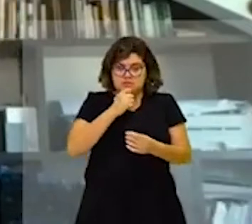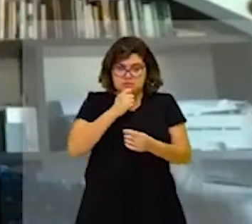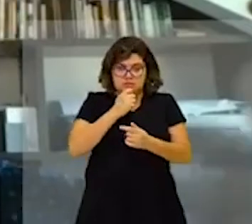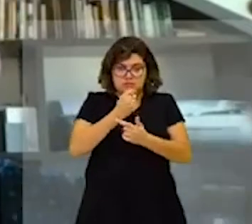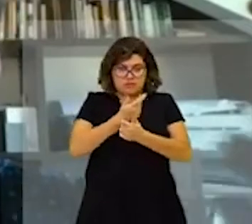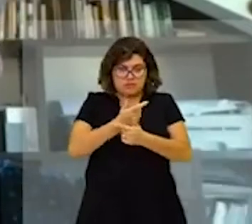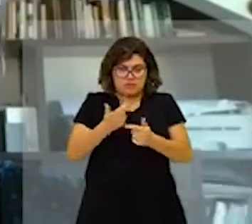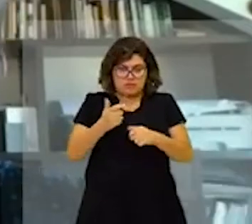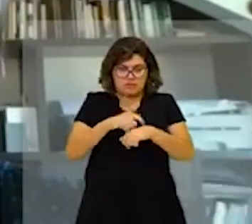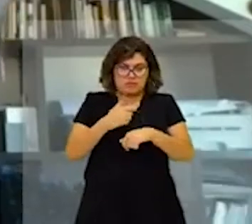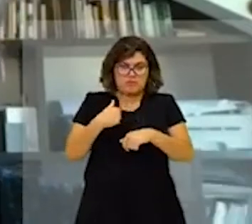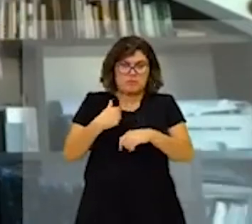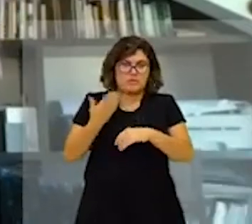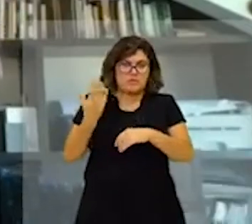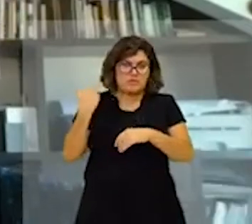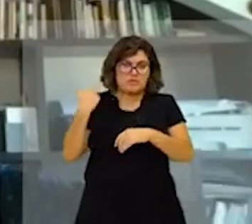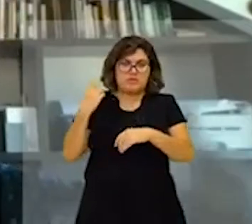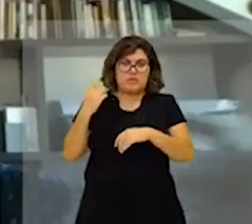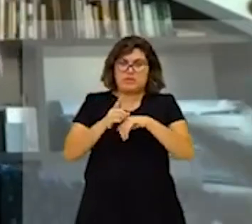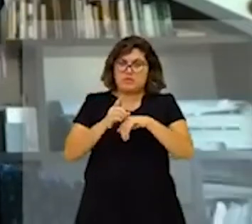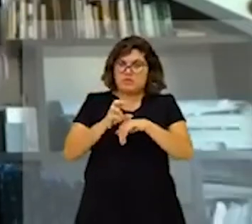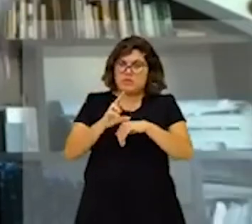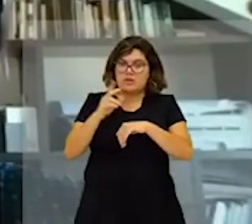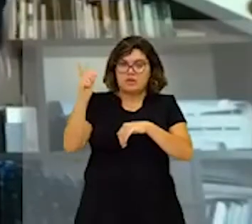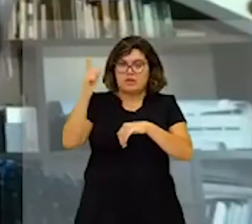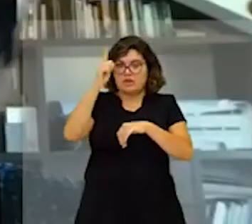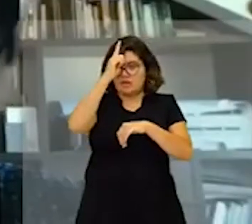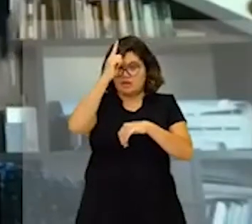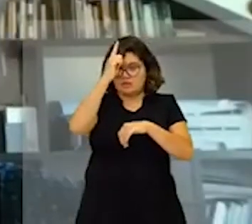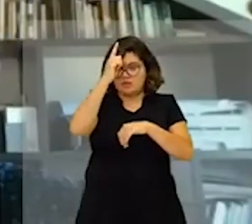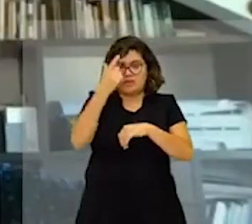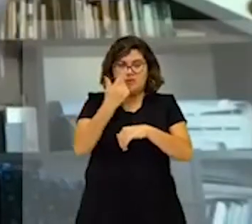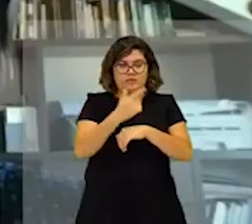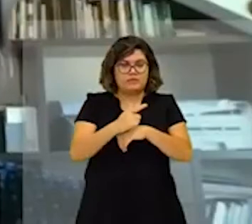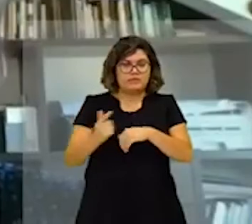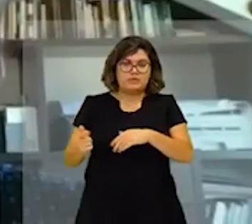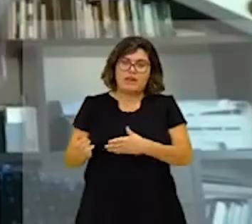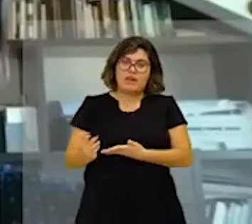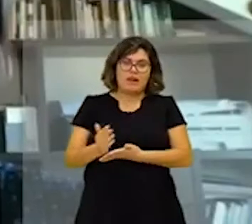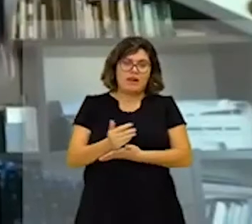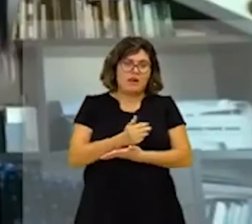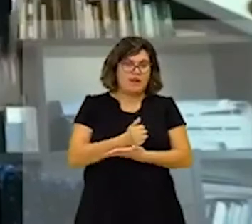Alemanha nós não tínhamos é só esse banco de nada de Fantástico isso foi muito importante para o